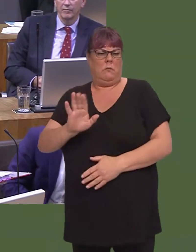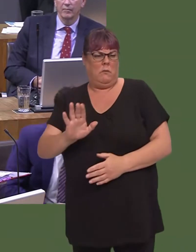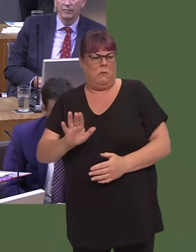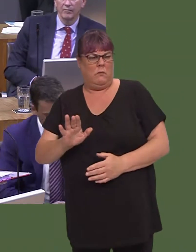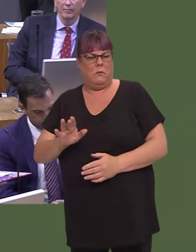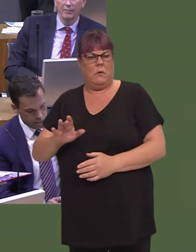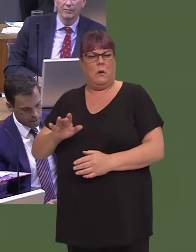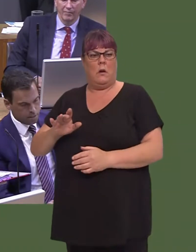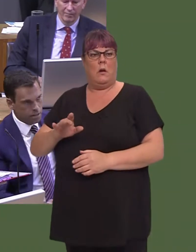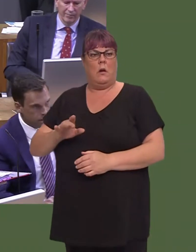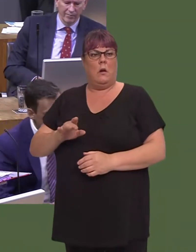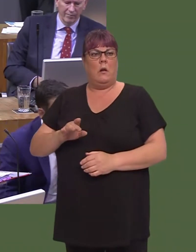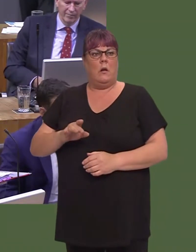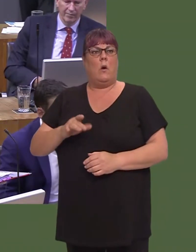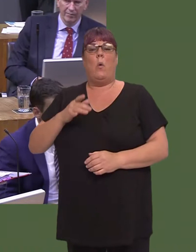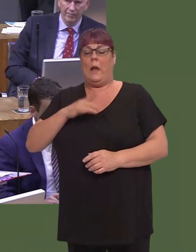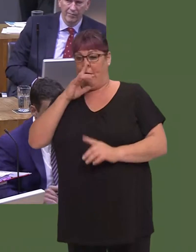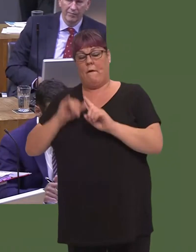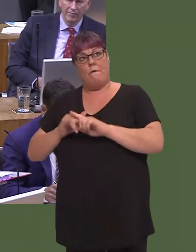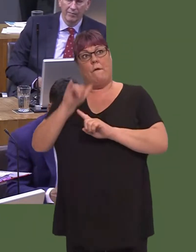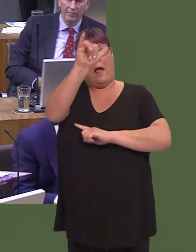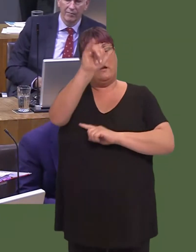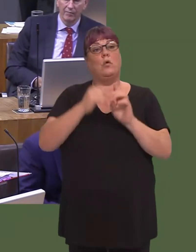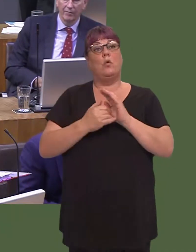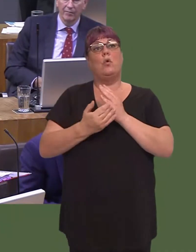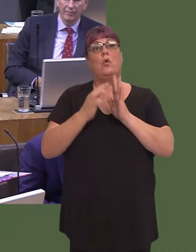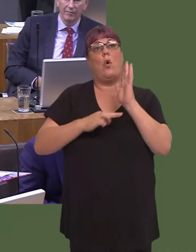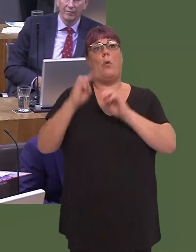nid oes braidd dim manylion wedi'u cyhoeddi ers i'r gwaith yma ddechrau ar yr astudiaeth